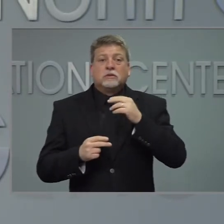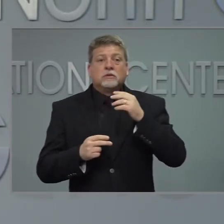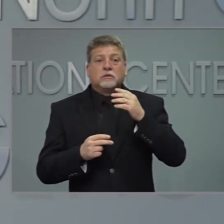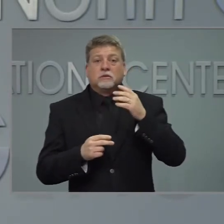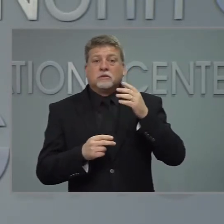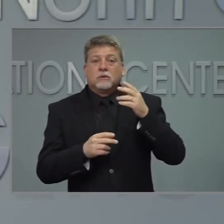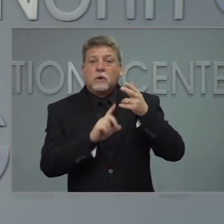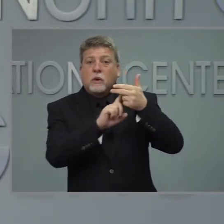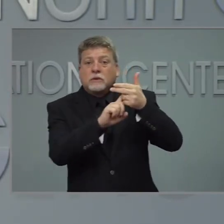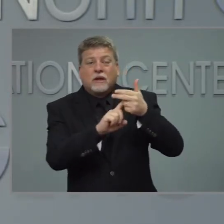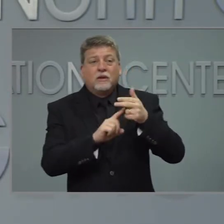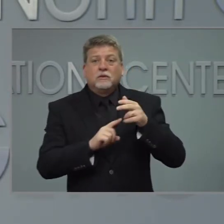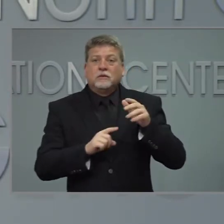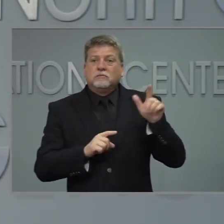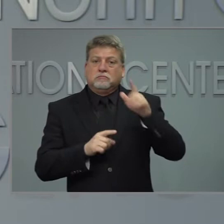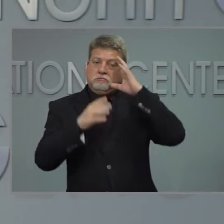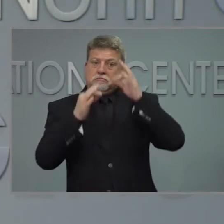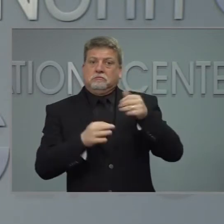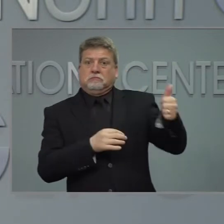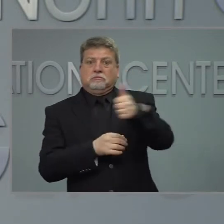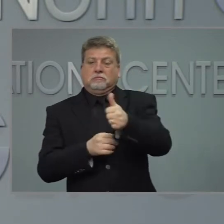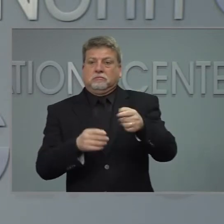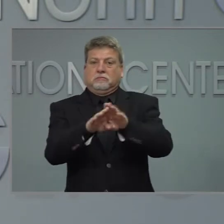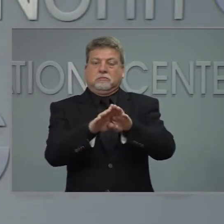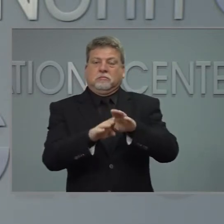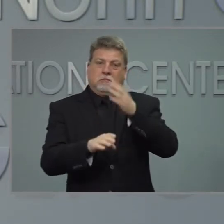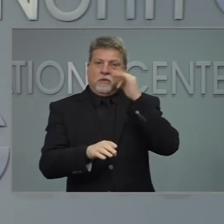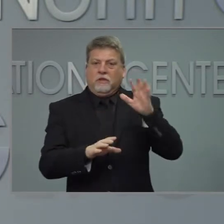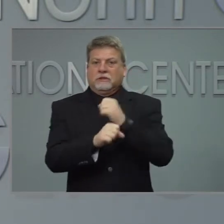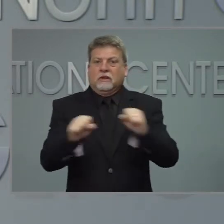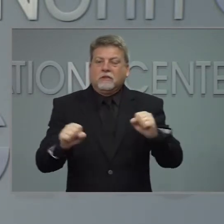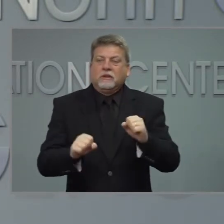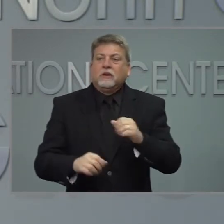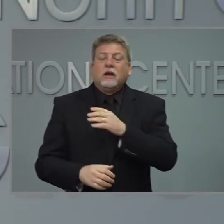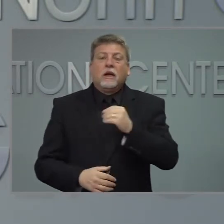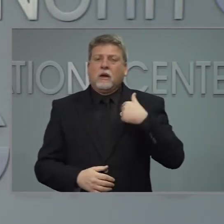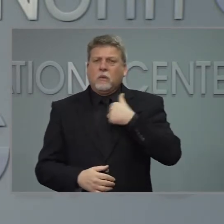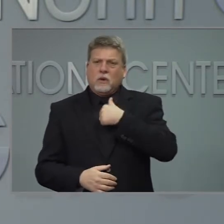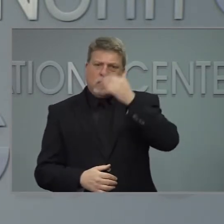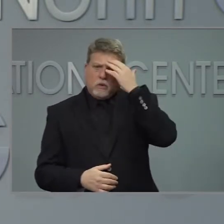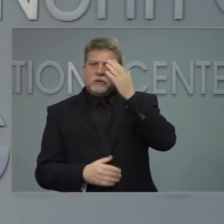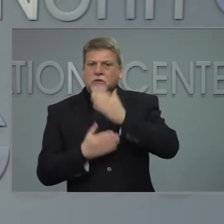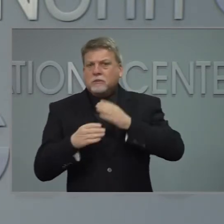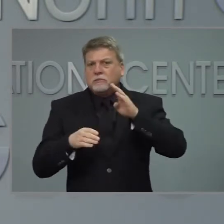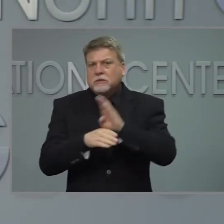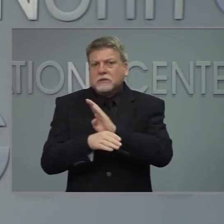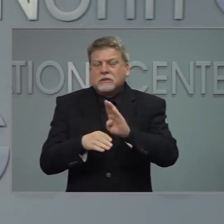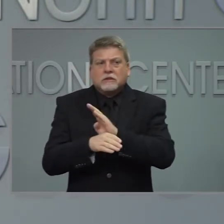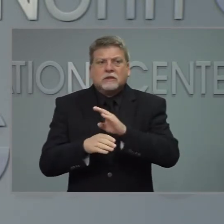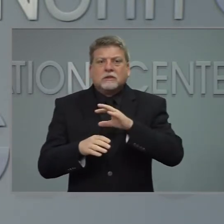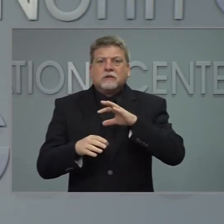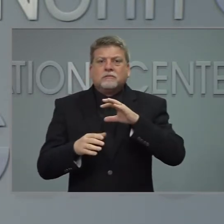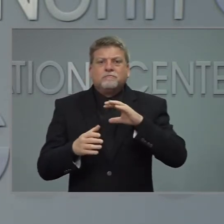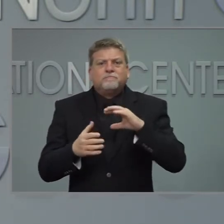su propia seguridad. Y sabemos que ahí ciertas industrias han encontrado la oportunidad en